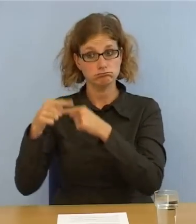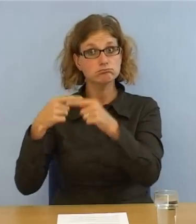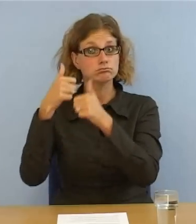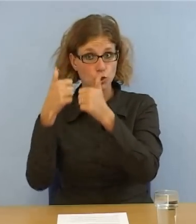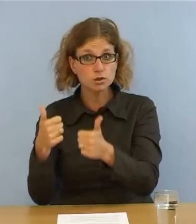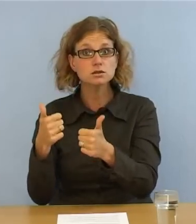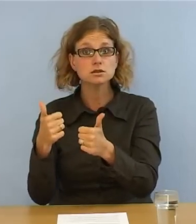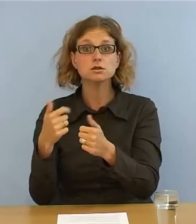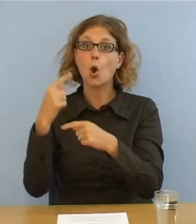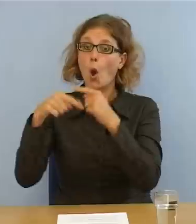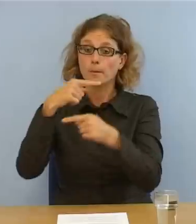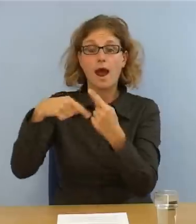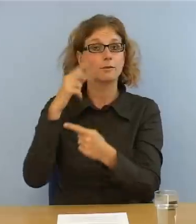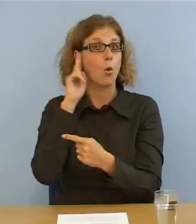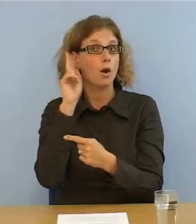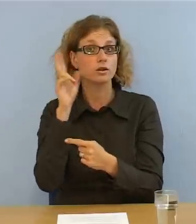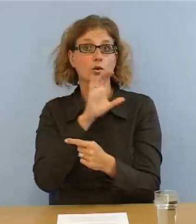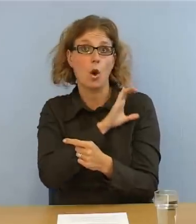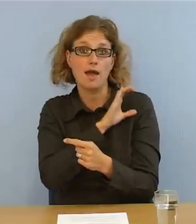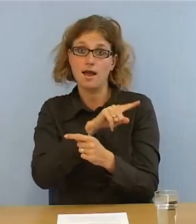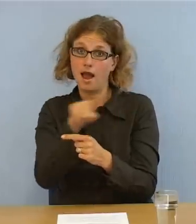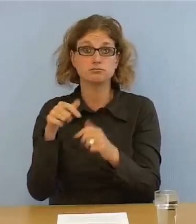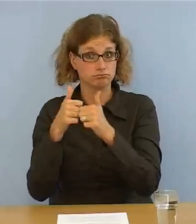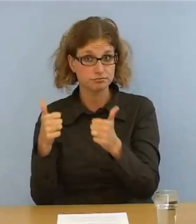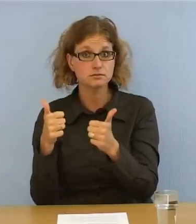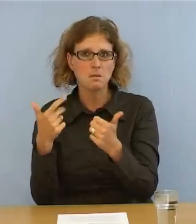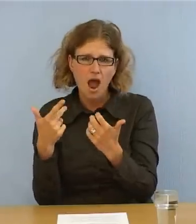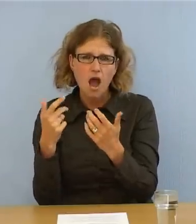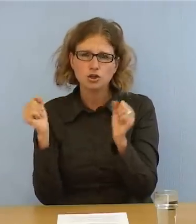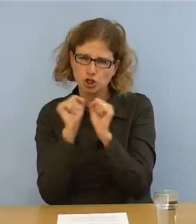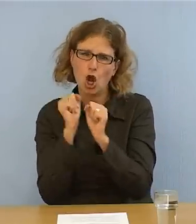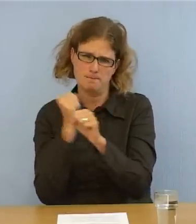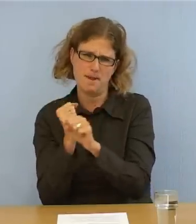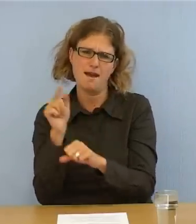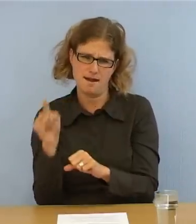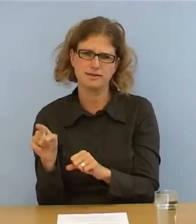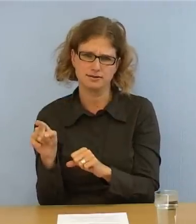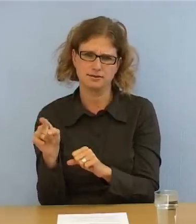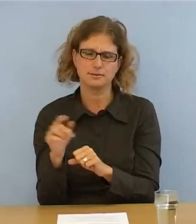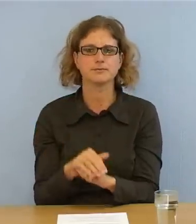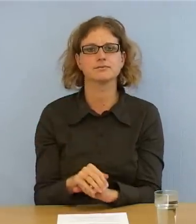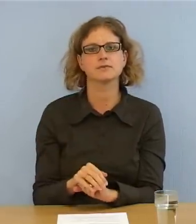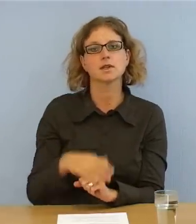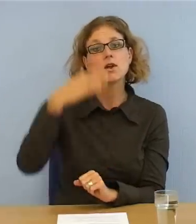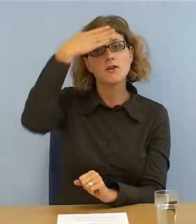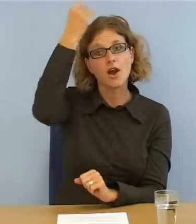Dit ging goed, de omgang met horende collega's verliep goed, maar het ging wel om een drukke baan.